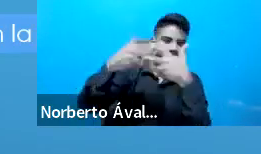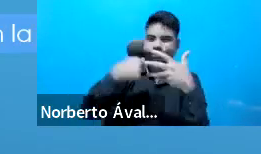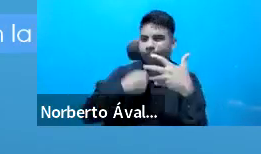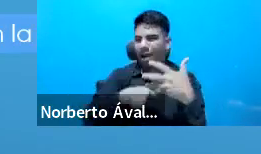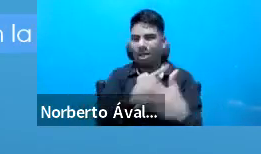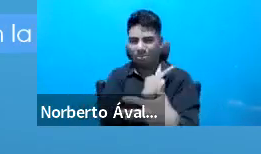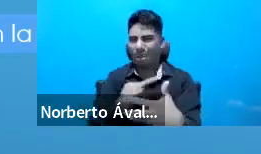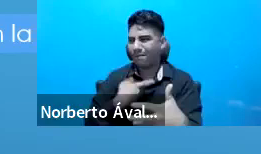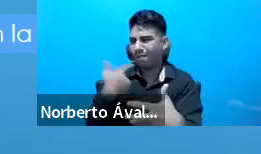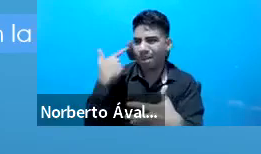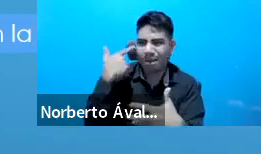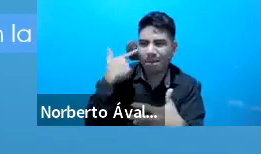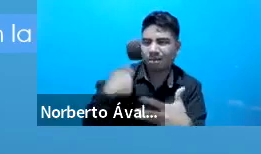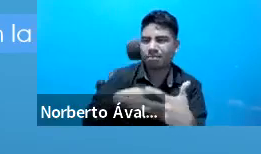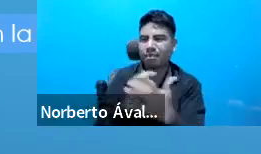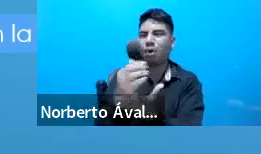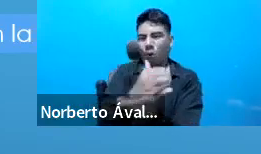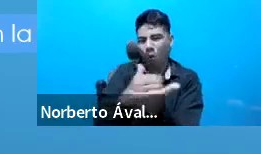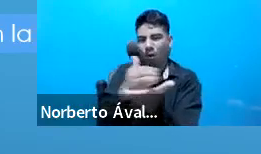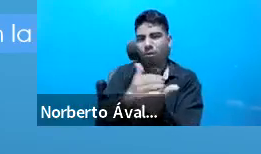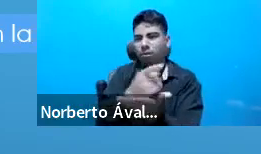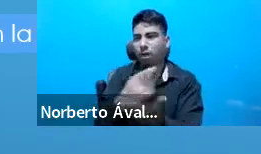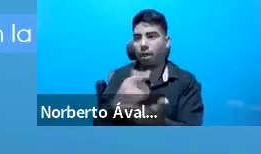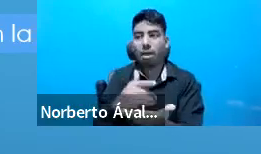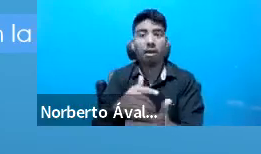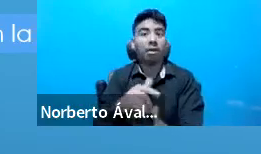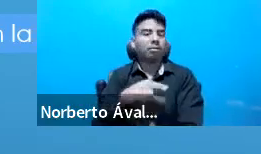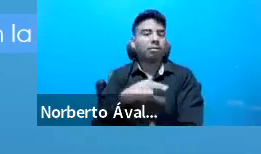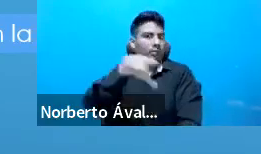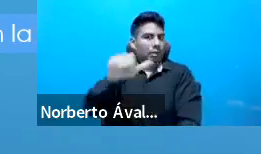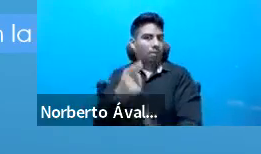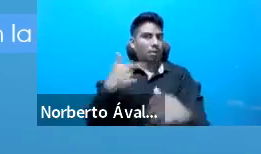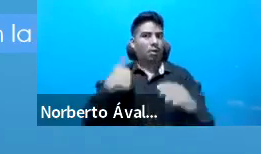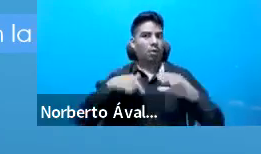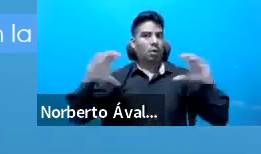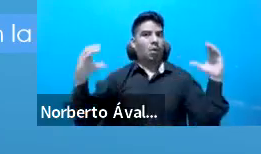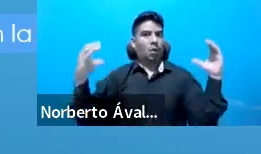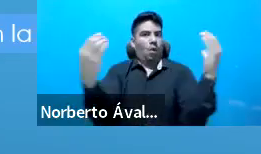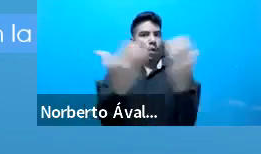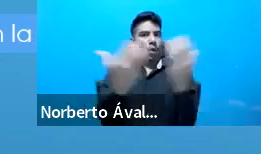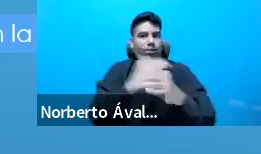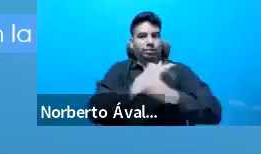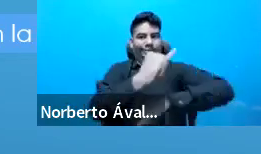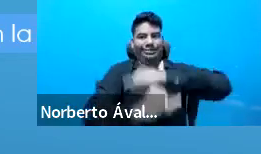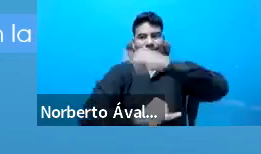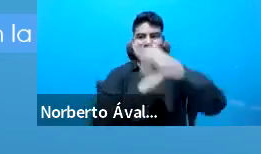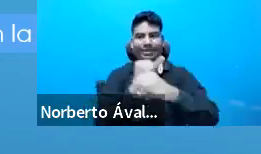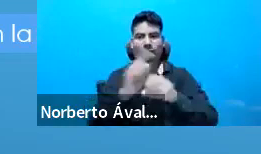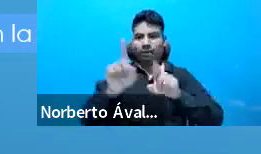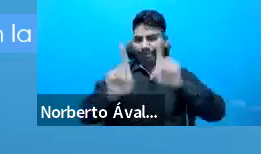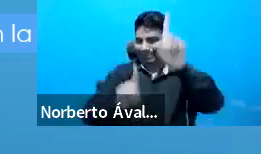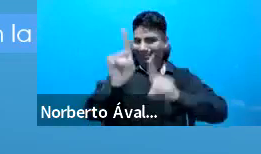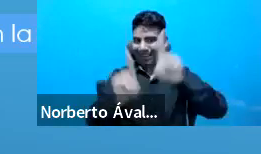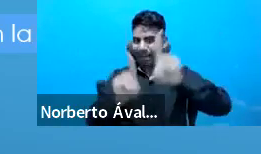se organiza un congreso en Milán Milán en Milán en alrededor de 1 , en donde se , en donde se dice que si se en donde se dice que si se deja que las personas